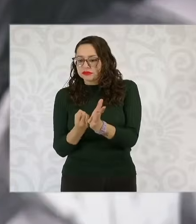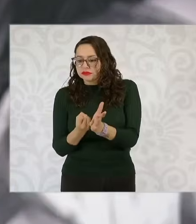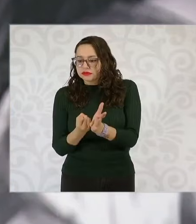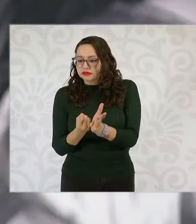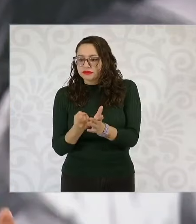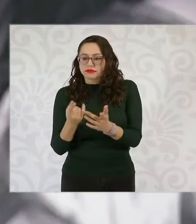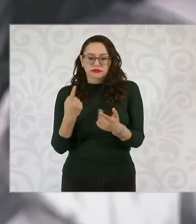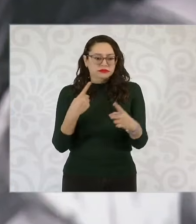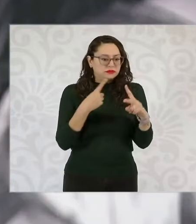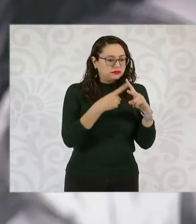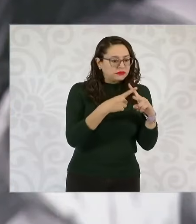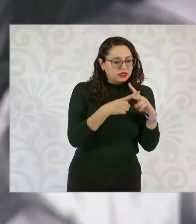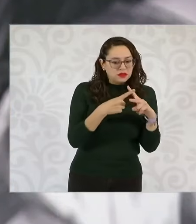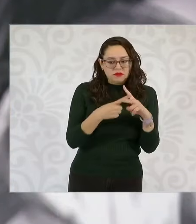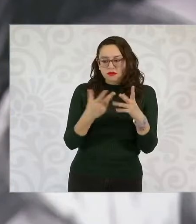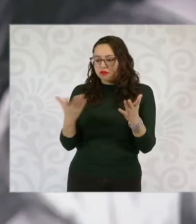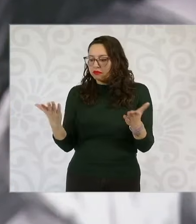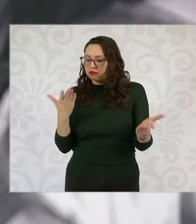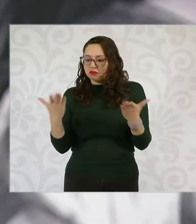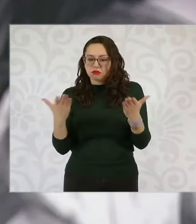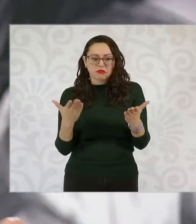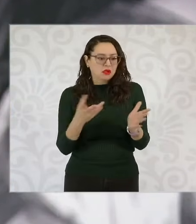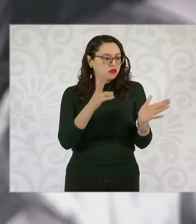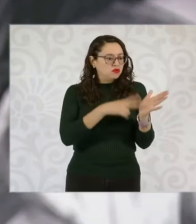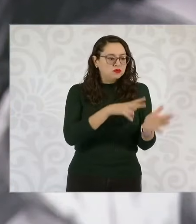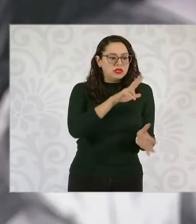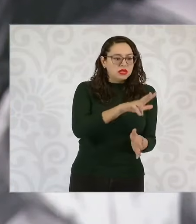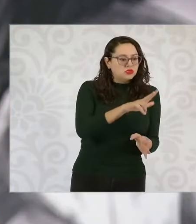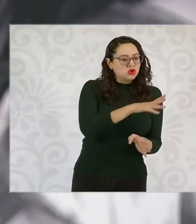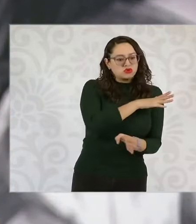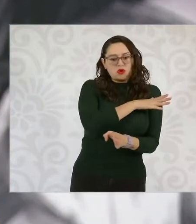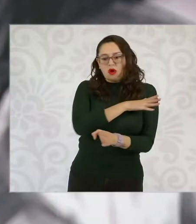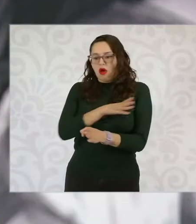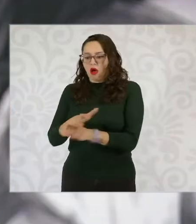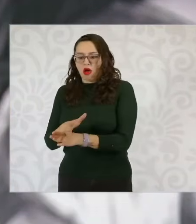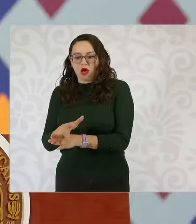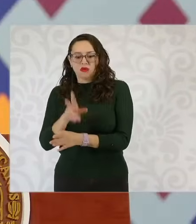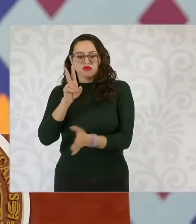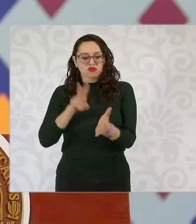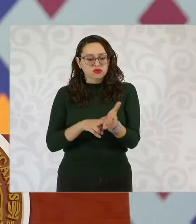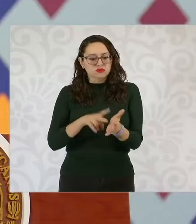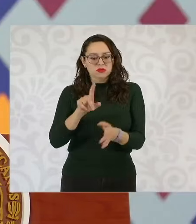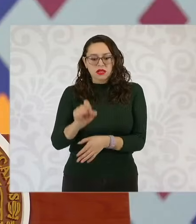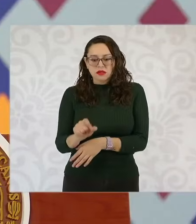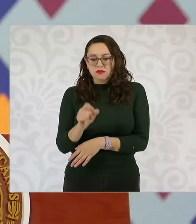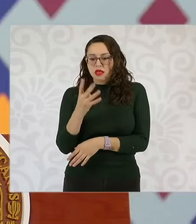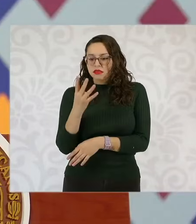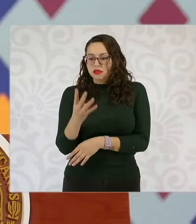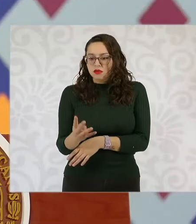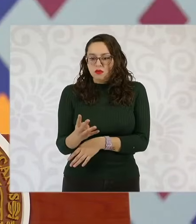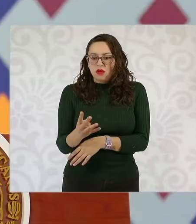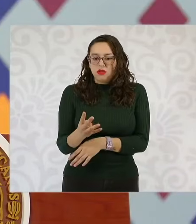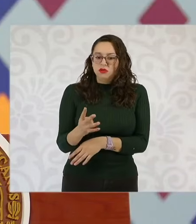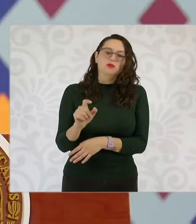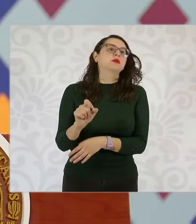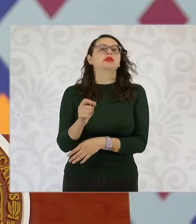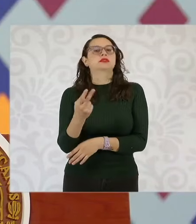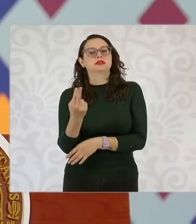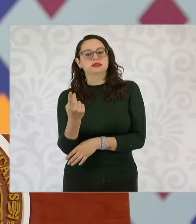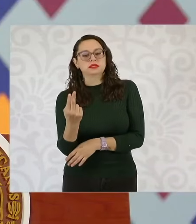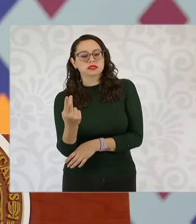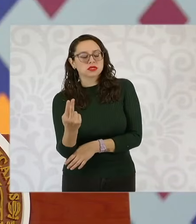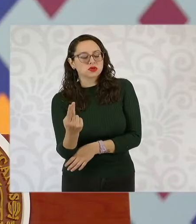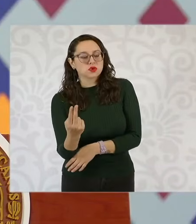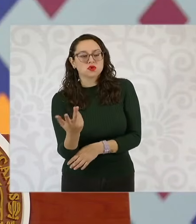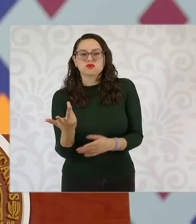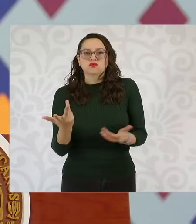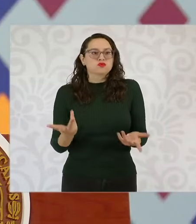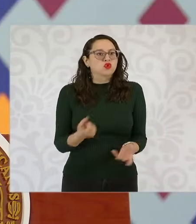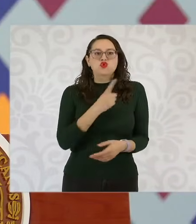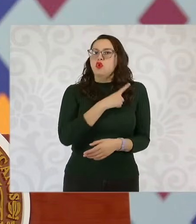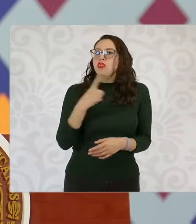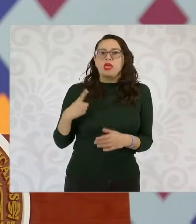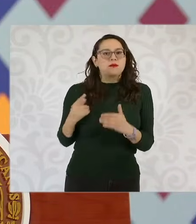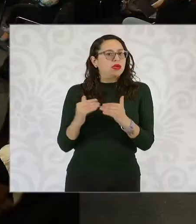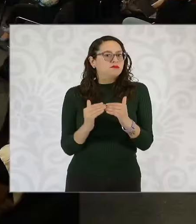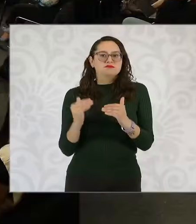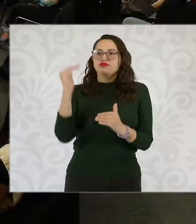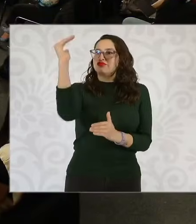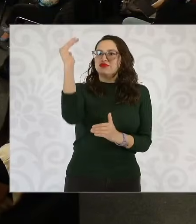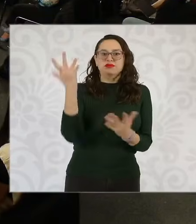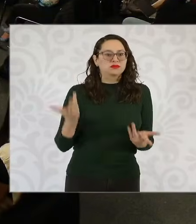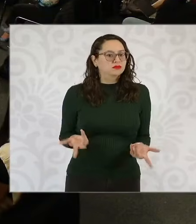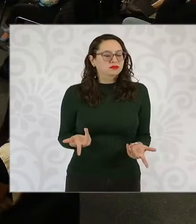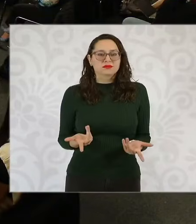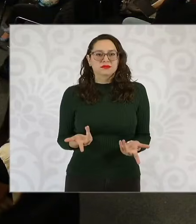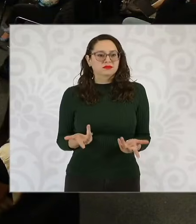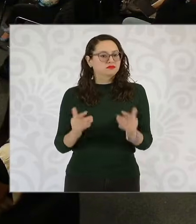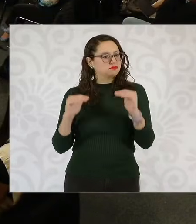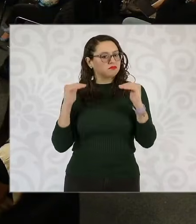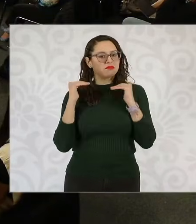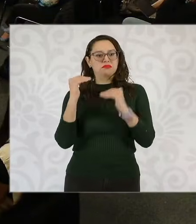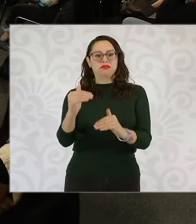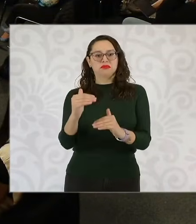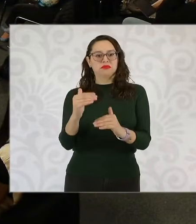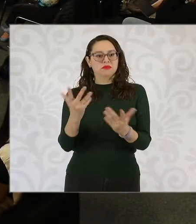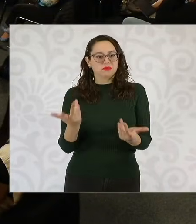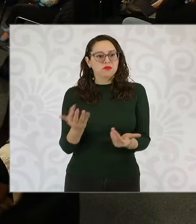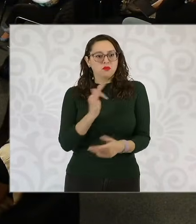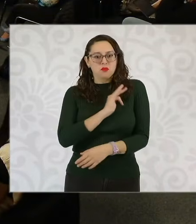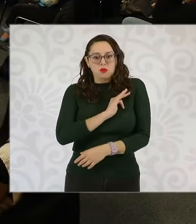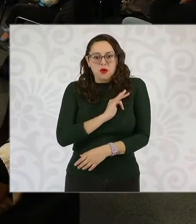aumento desde 201 sino inclusive habría una ligera reducción del precio del 2018 Ahí [Música] está